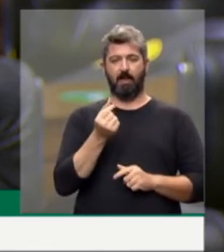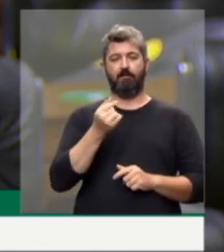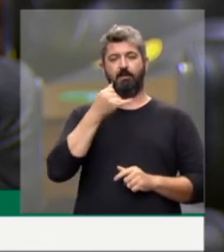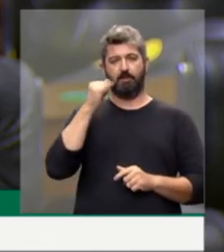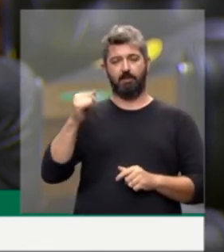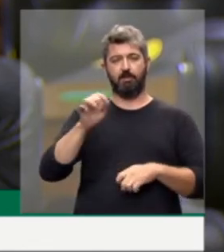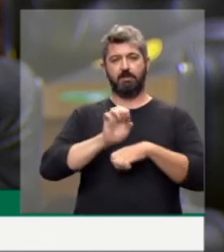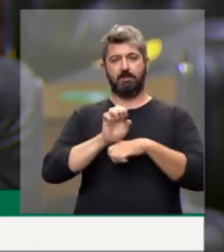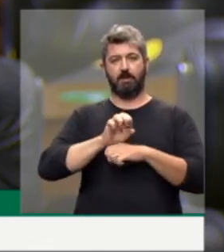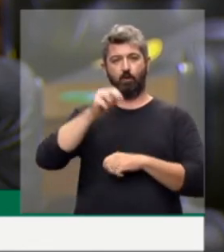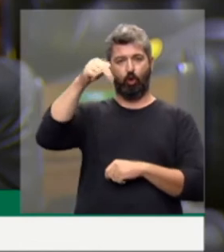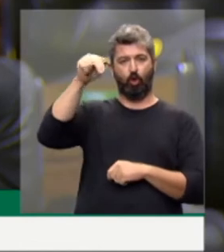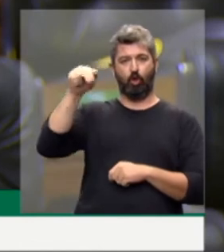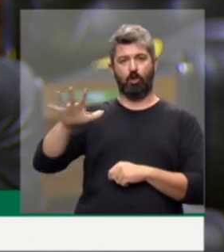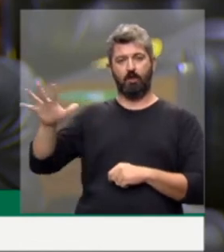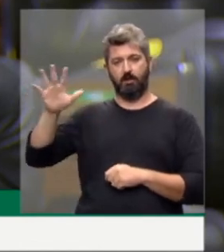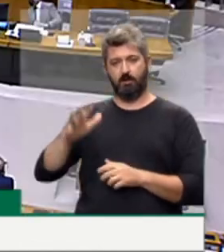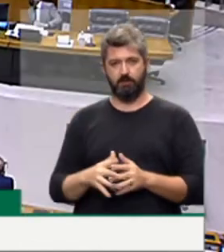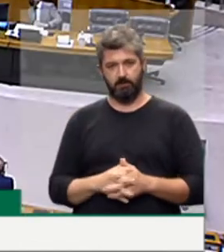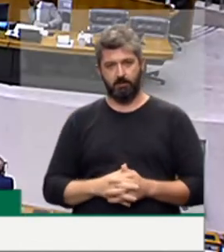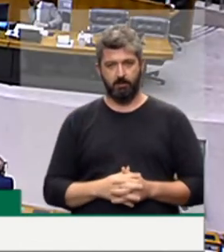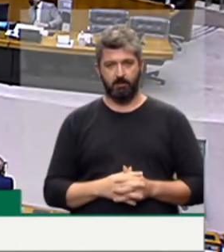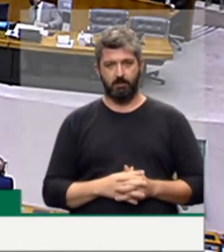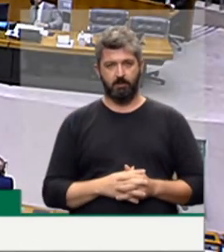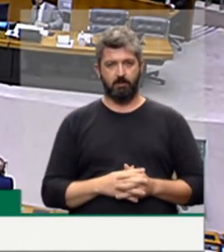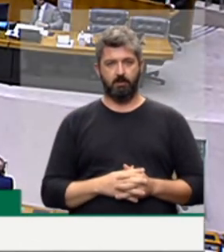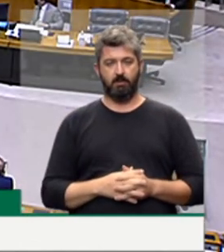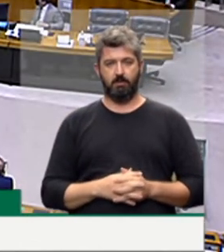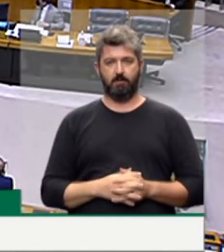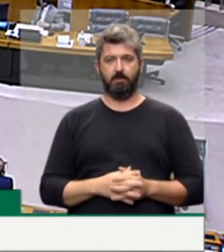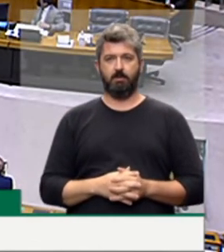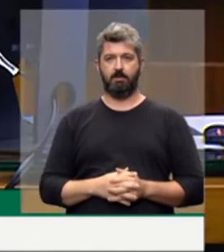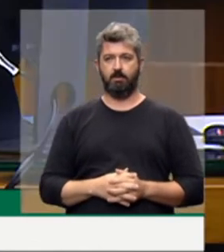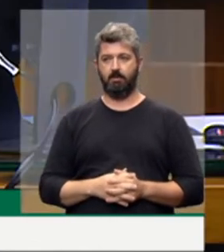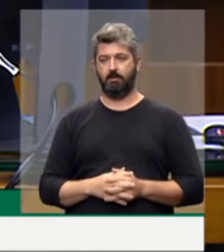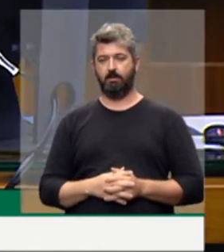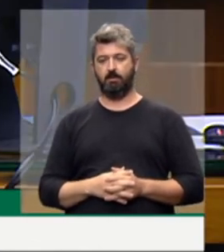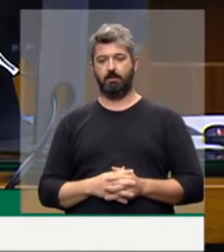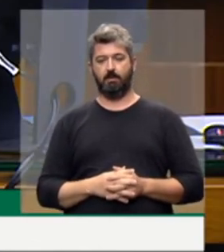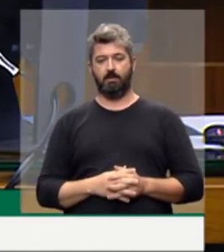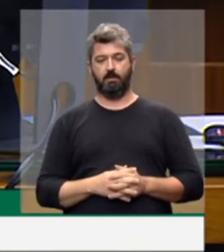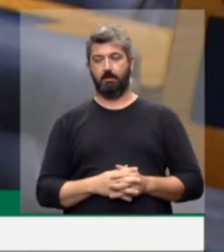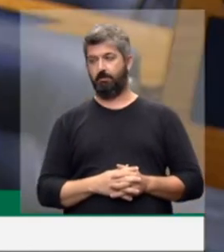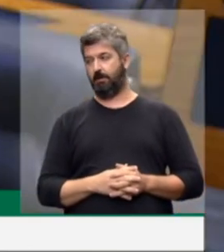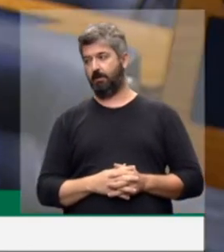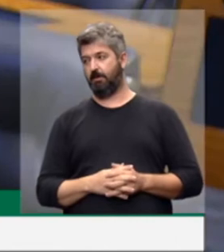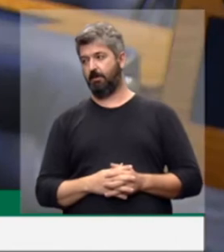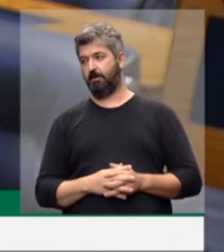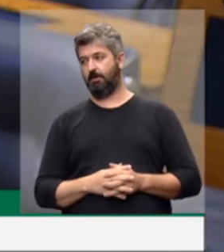QUE É INDISPENSÁVEL O DEBATE PARA TRAZER DIFERIMENTO, O DESCONTO, A DIMINUIÇÃO DA TARIFA TÁ ENERGIA ELÉTRICA PARA OS ESTADOS DO NORTE BRASILEIRO, MUITO OBRIGADO.